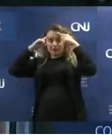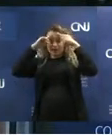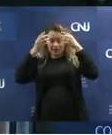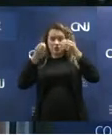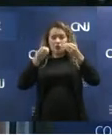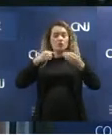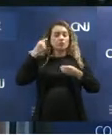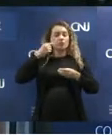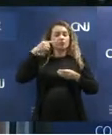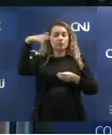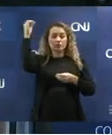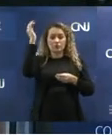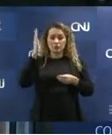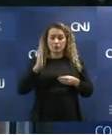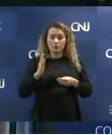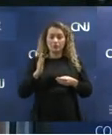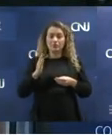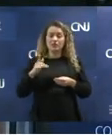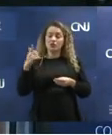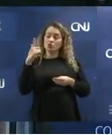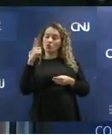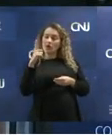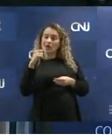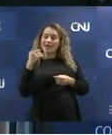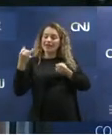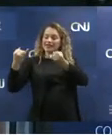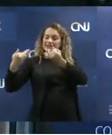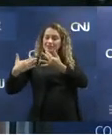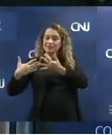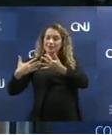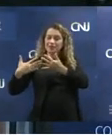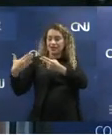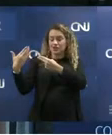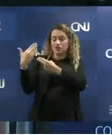Trata se aqui de uma defesa absoluta e desinteressada